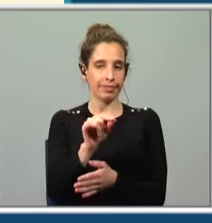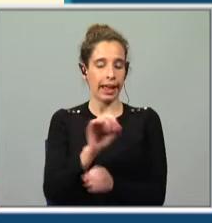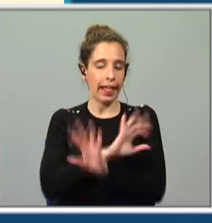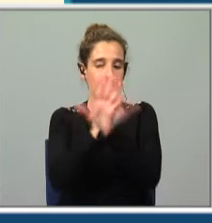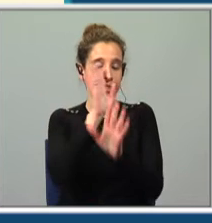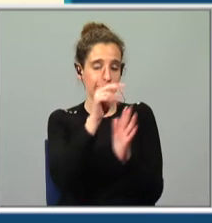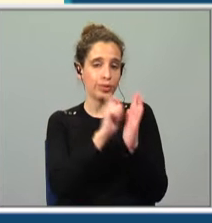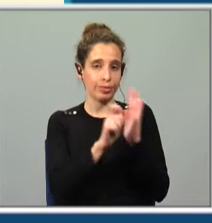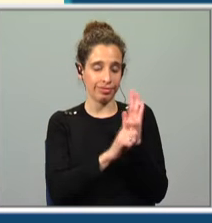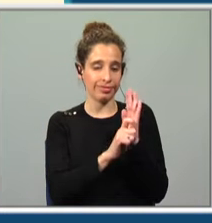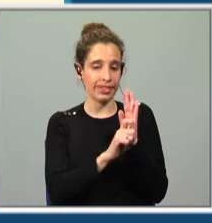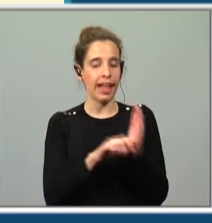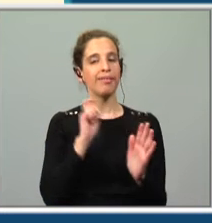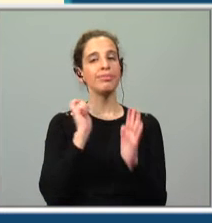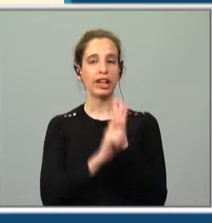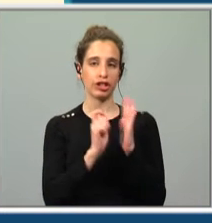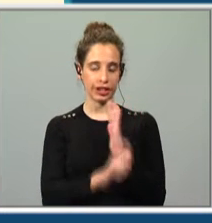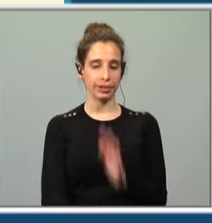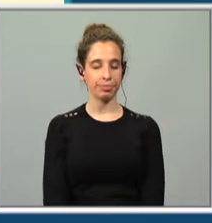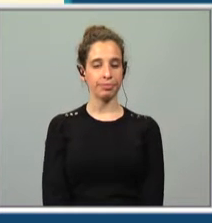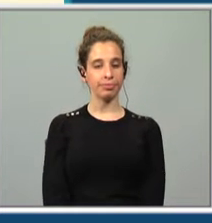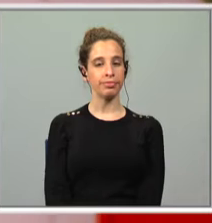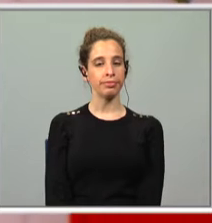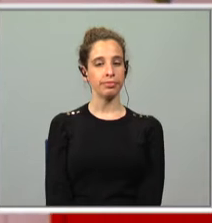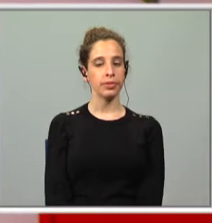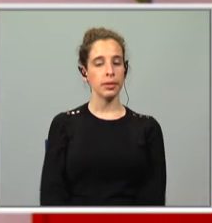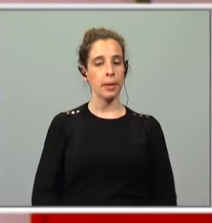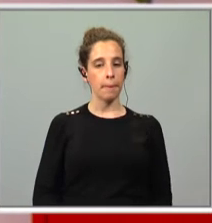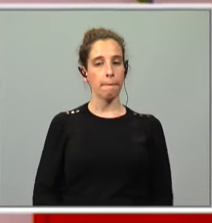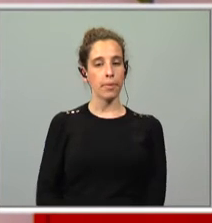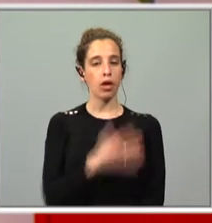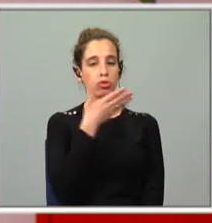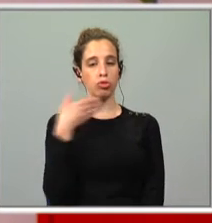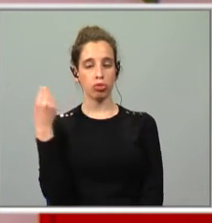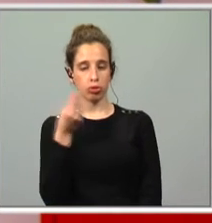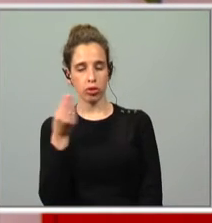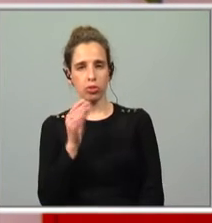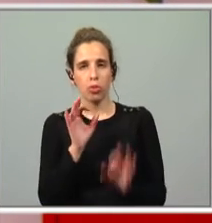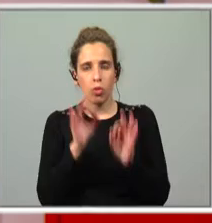vamos escrever a escrita e para os nossos jovens vamos confirmar o nosso 讓我們寫這篇文章並為我們的年輕人，我們將確認我們的